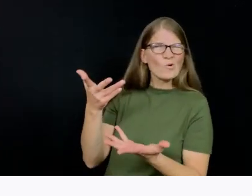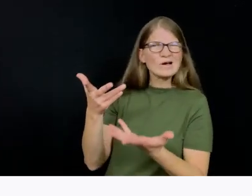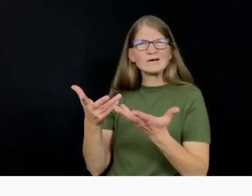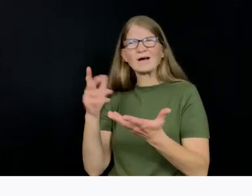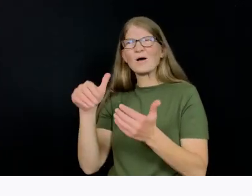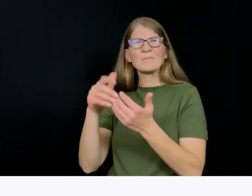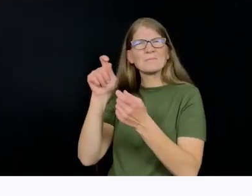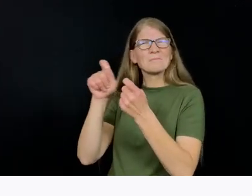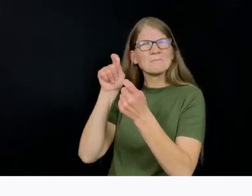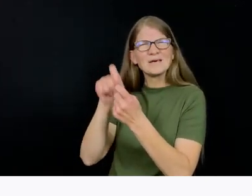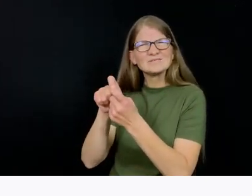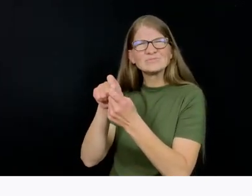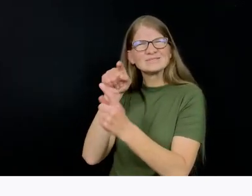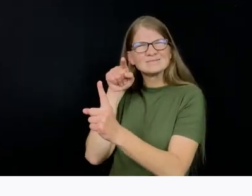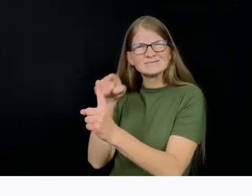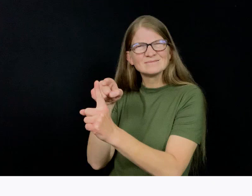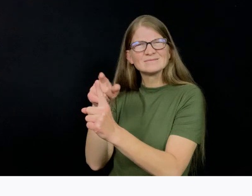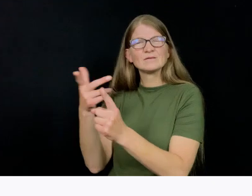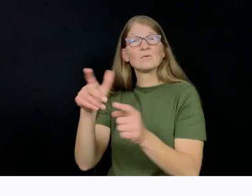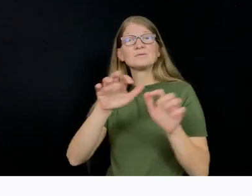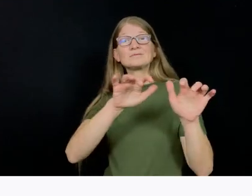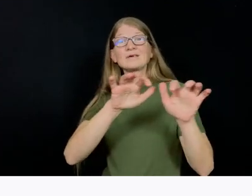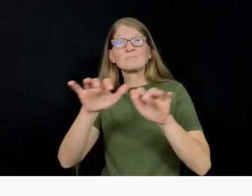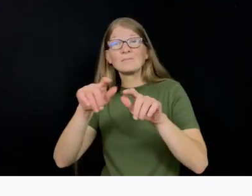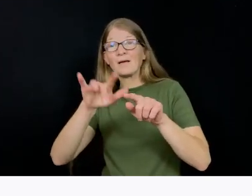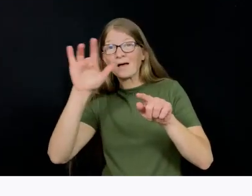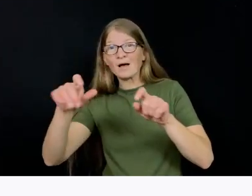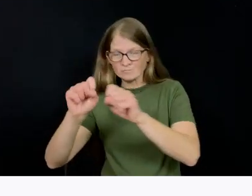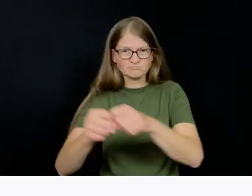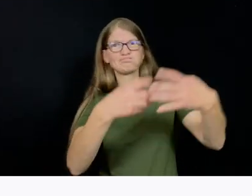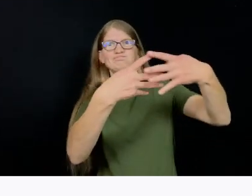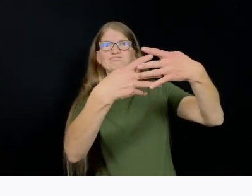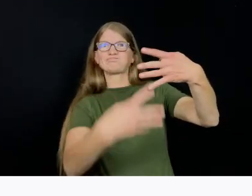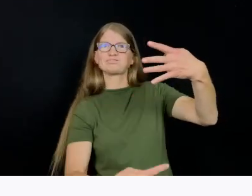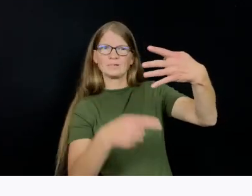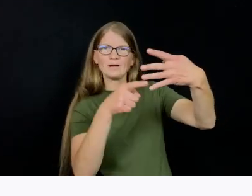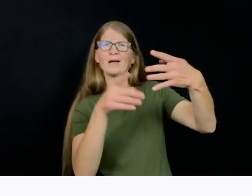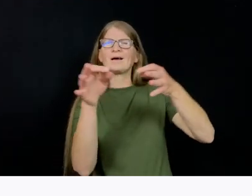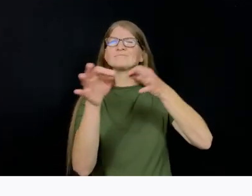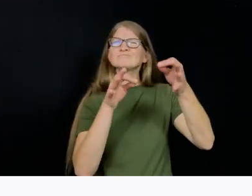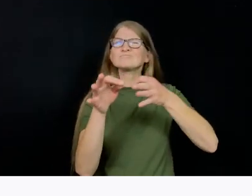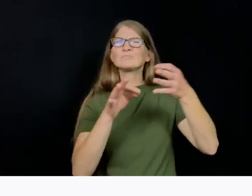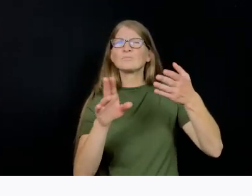نحصل على الكثير من صفحات الويب التي تتحدث عن زجاج يحجب الأشعة فوق البنفسجية وكيف تحتاجون إلى طبقة خاصة